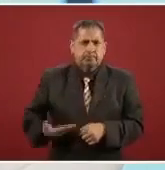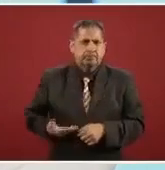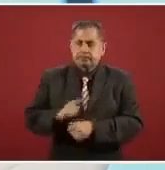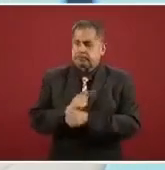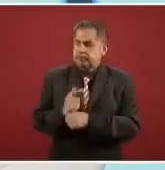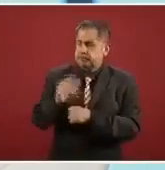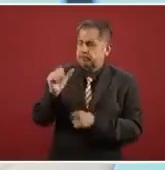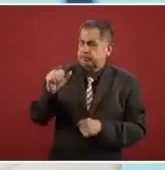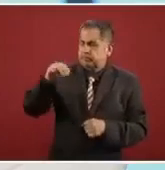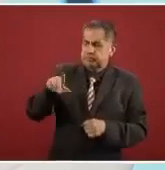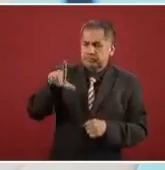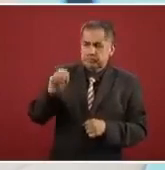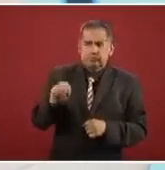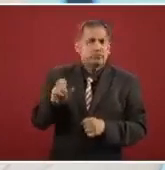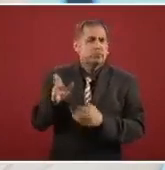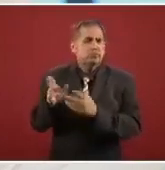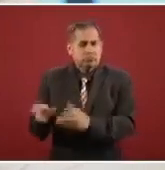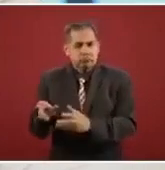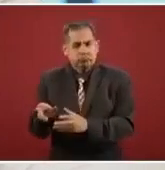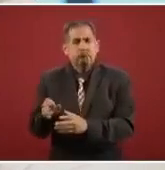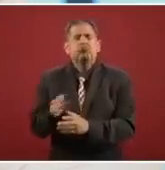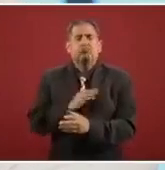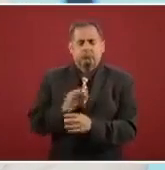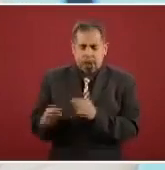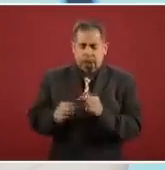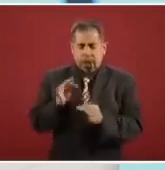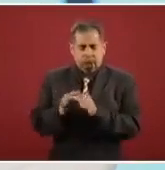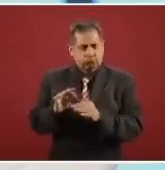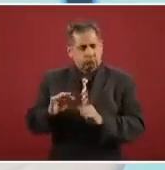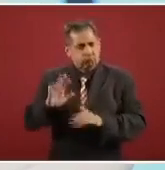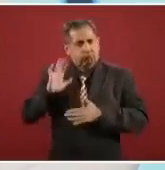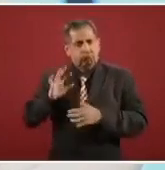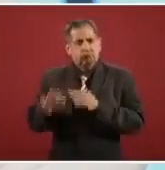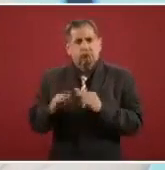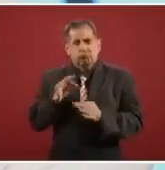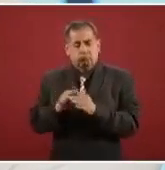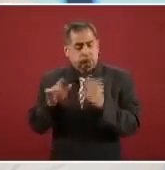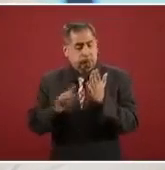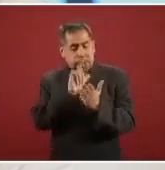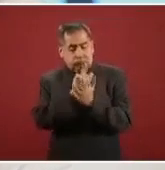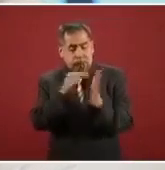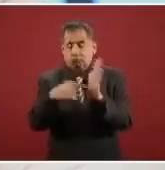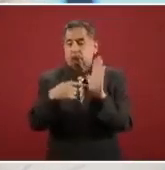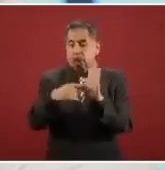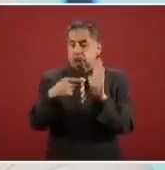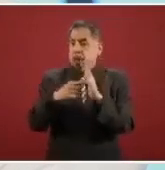Andrés Manuel López Obrador, cumple con lo que se establece en la legislación internacional